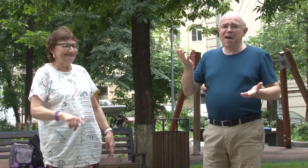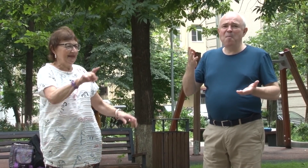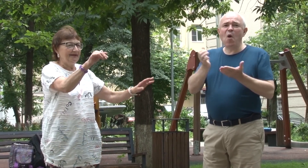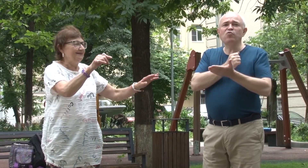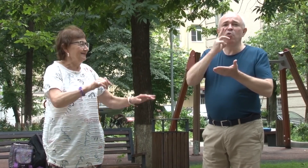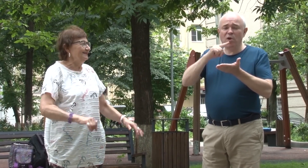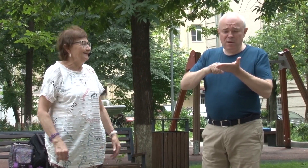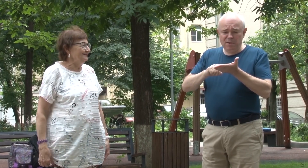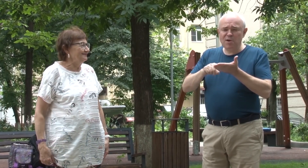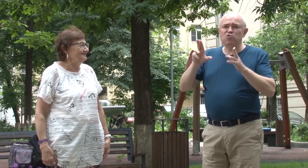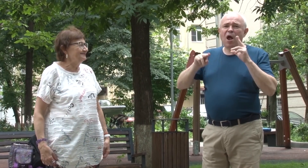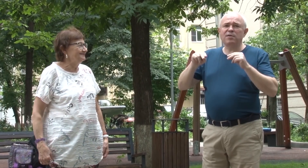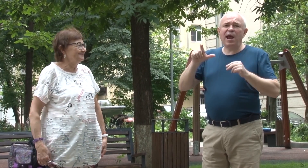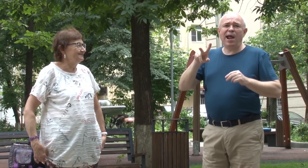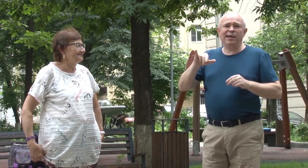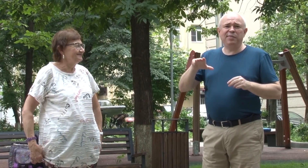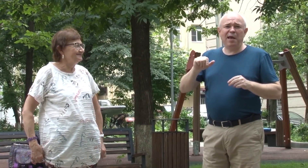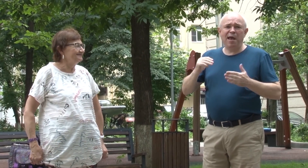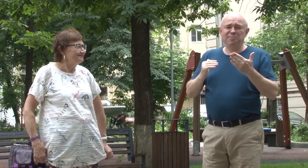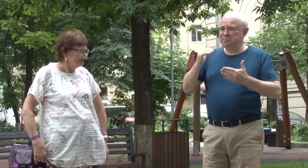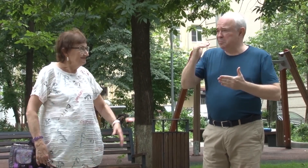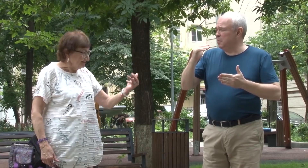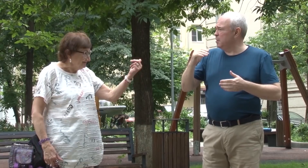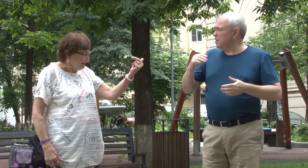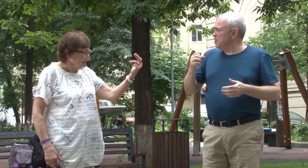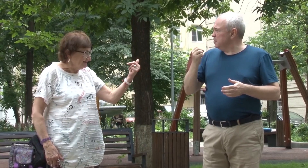Получается, эти «художники» были элитой в этом бизнесе…